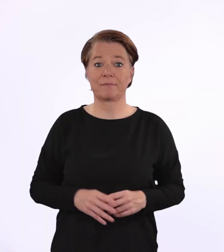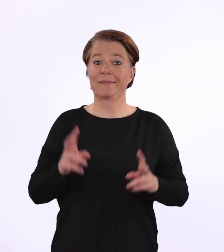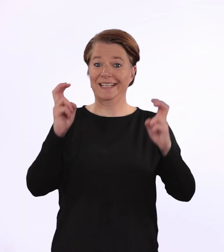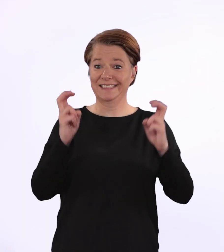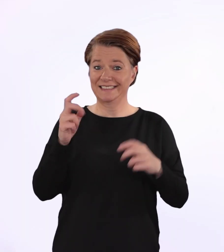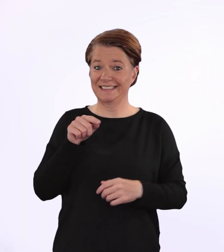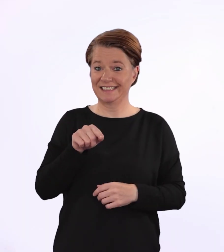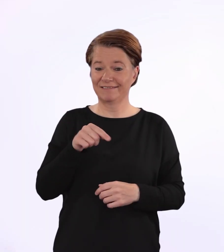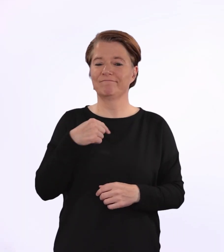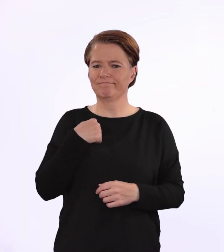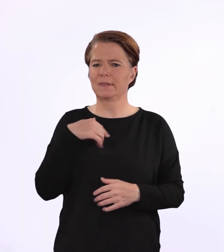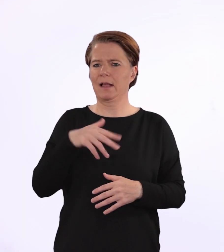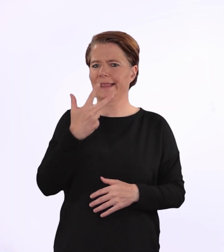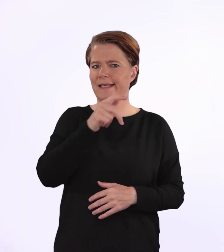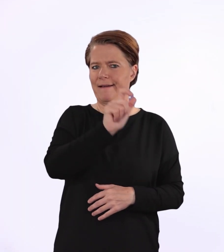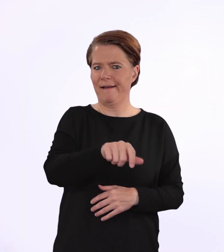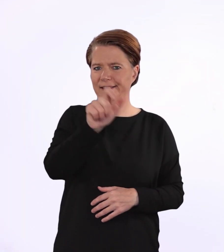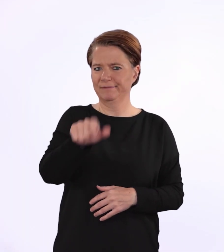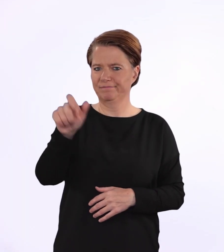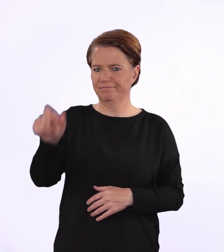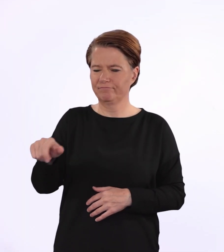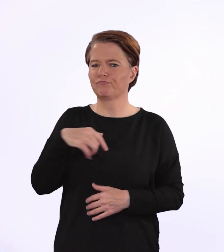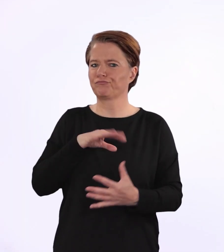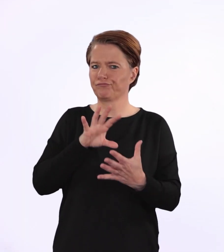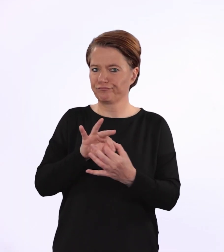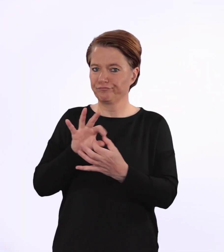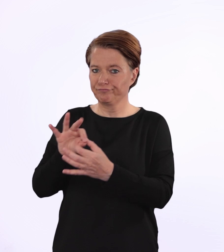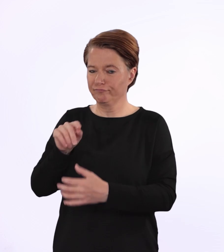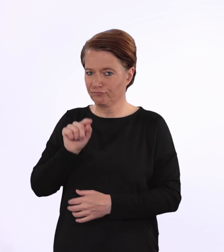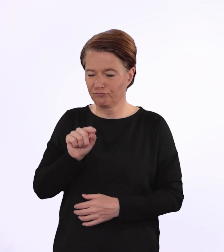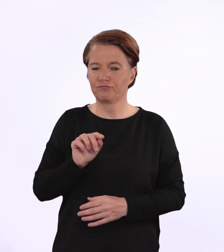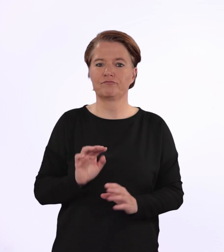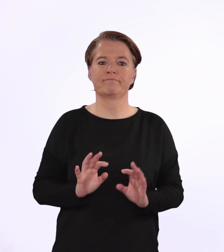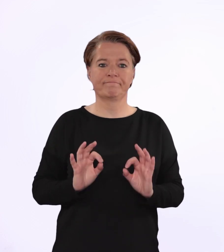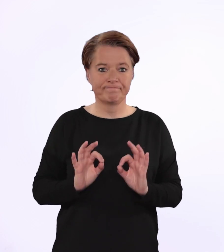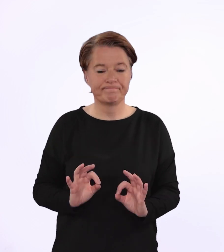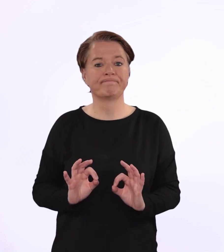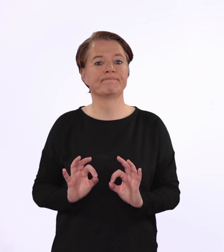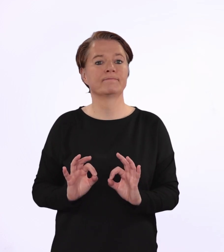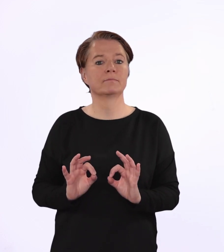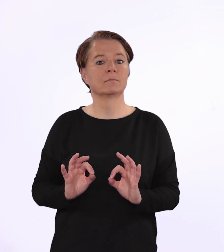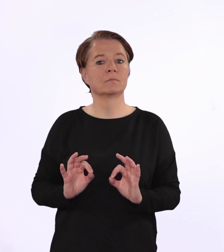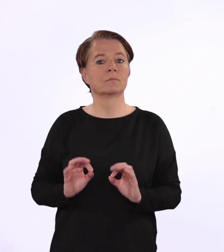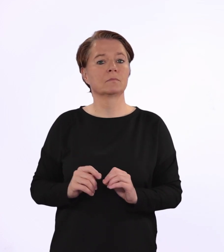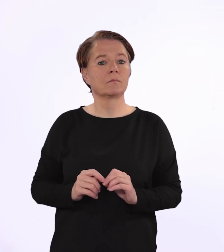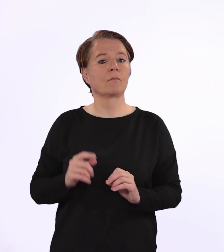In meiner Residenz habe ich mit drei anderen Menschen kollaboriert.